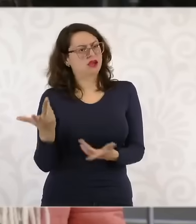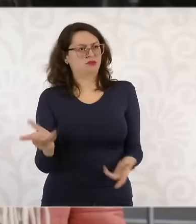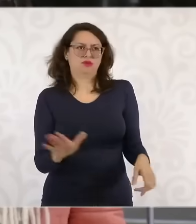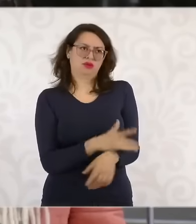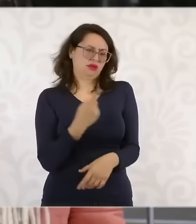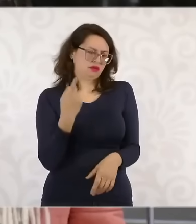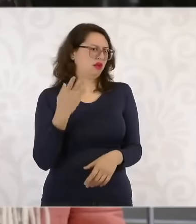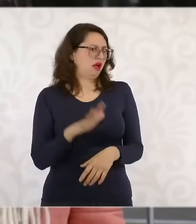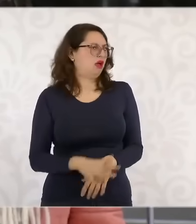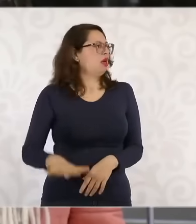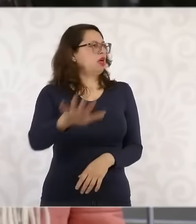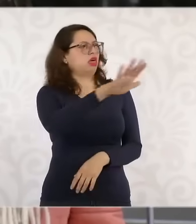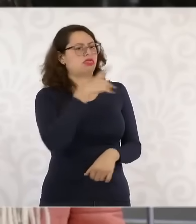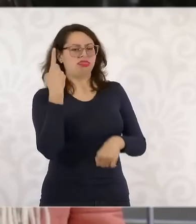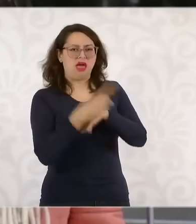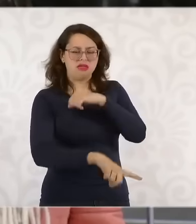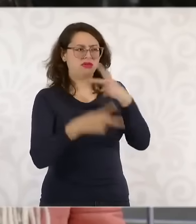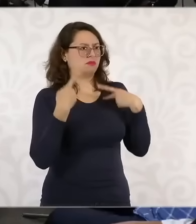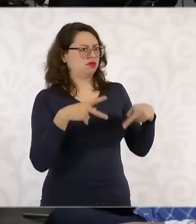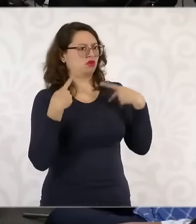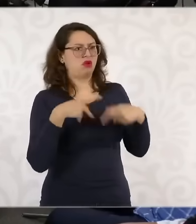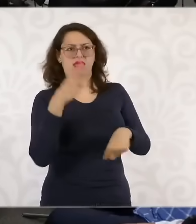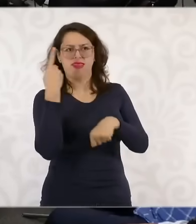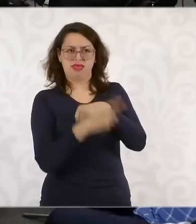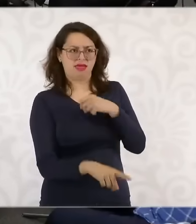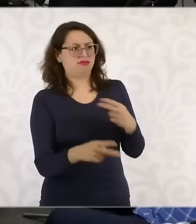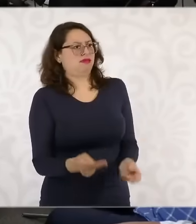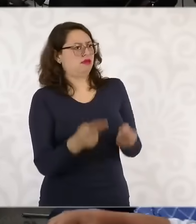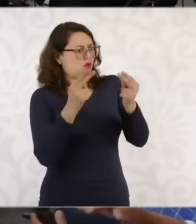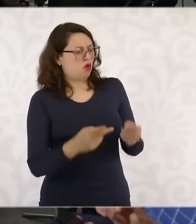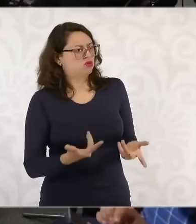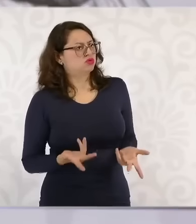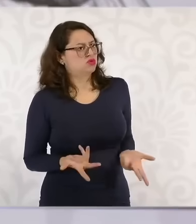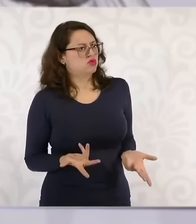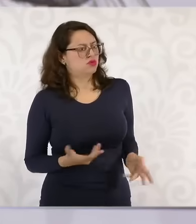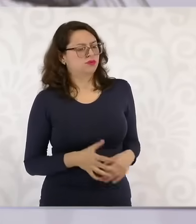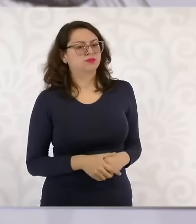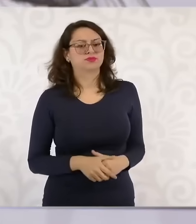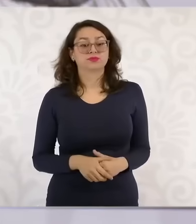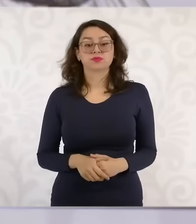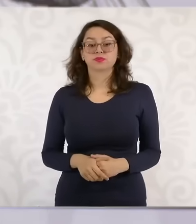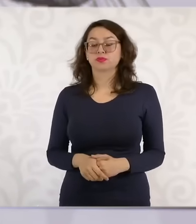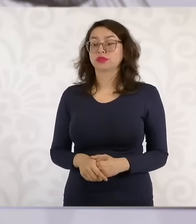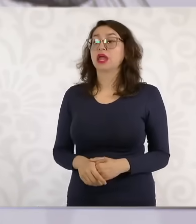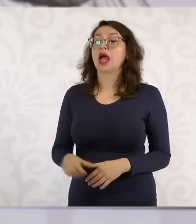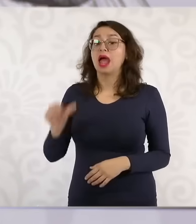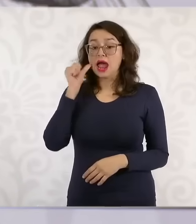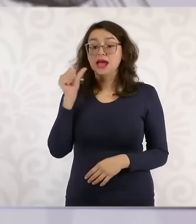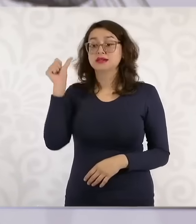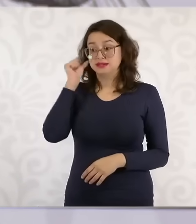afectando al comercio, a los ciudadanos? Anoche tuvimos reunión en la Secretaría de Gobernación